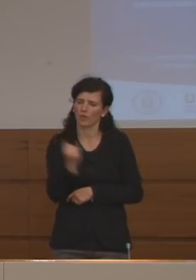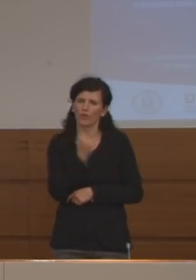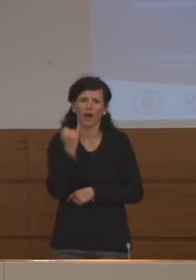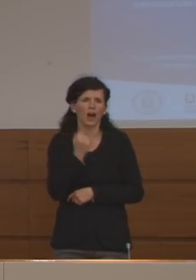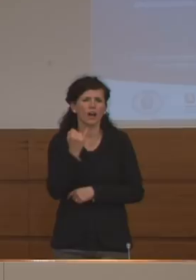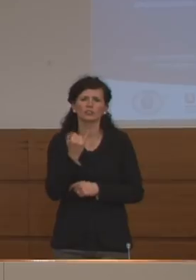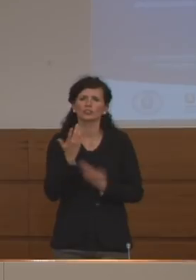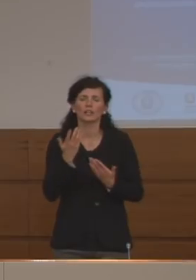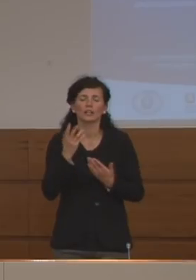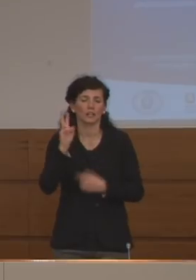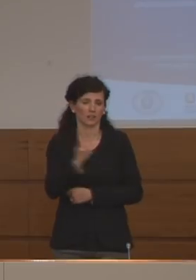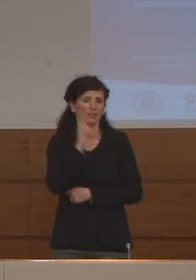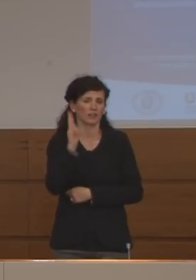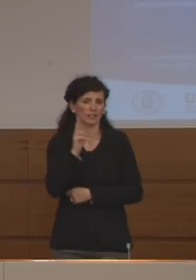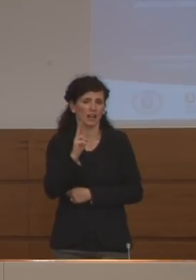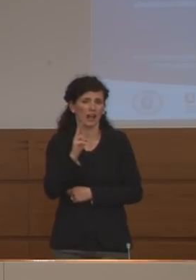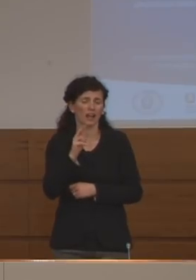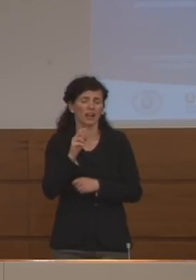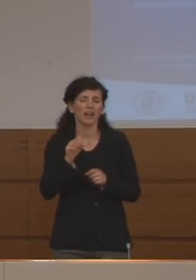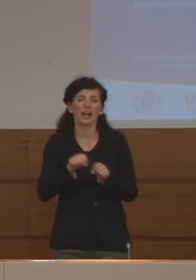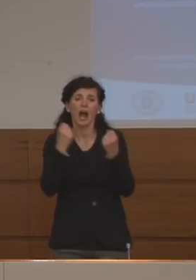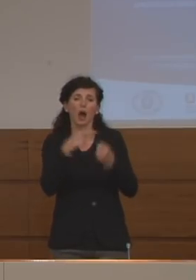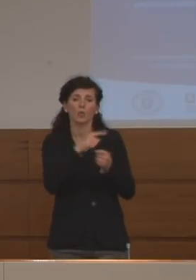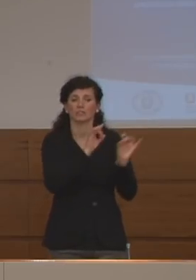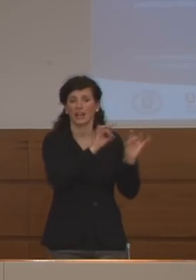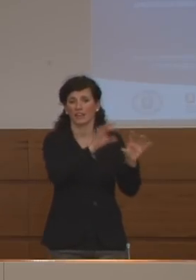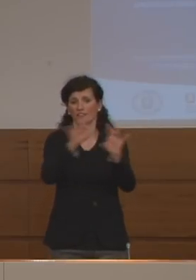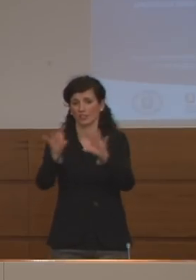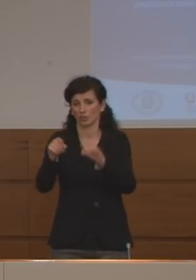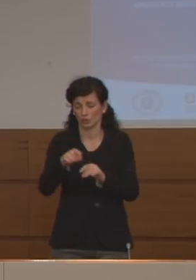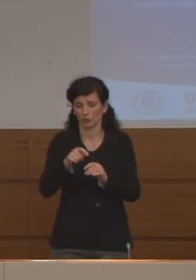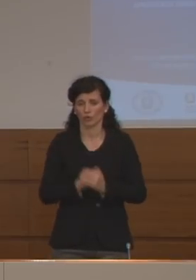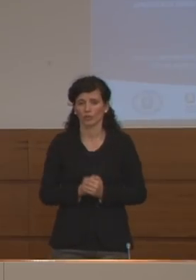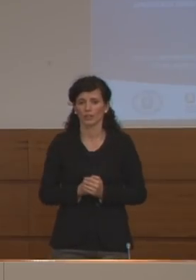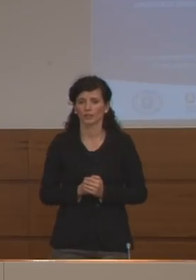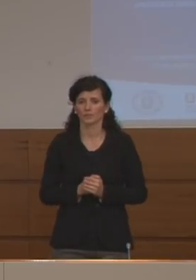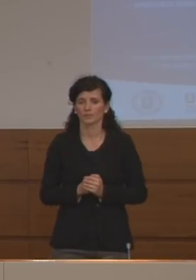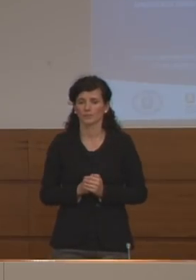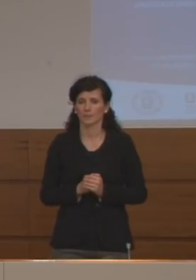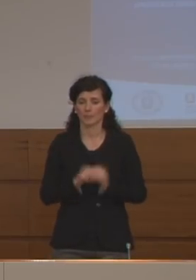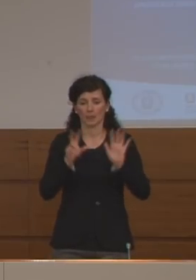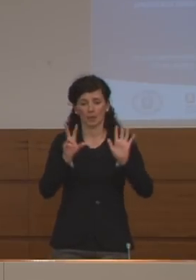una volta che largamente più dell'80% delle persone che